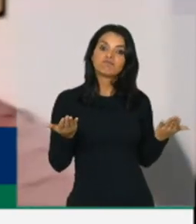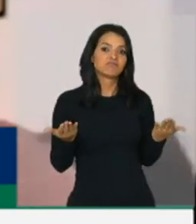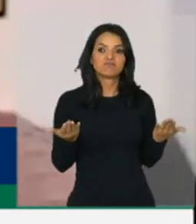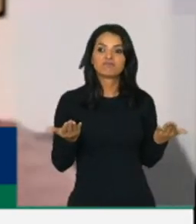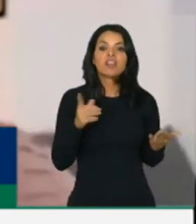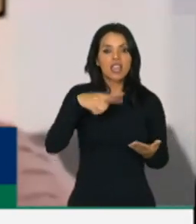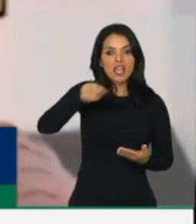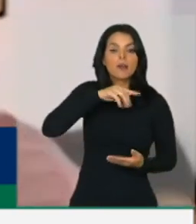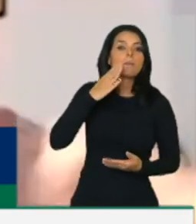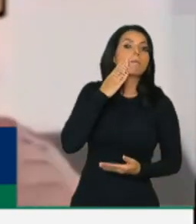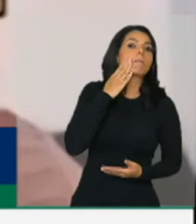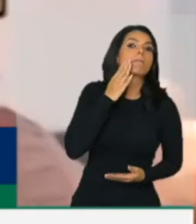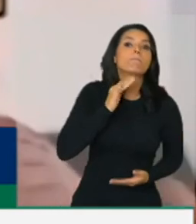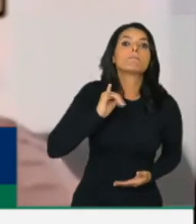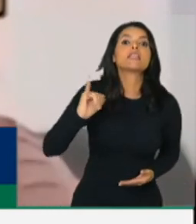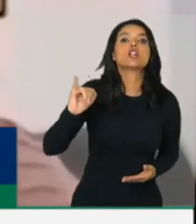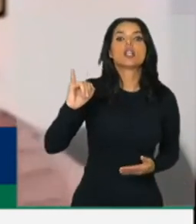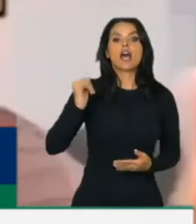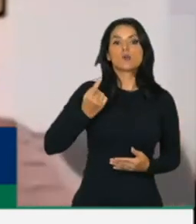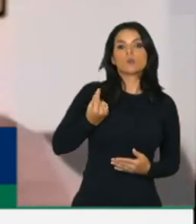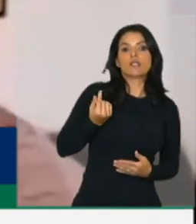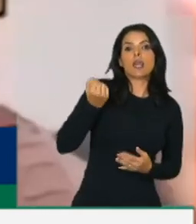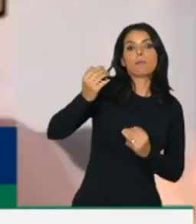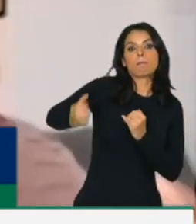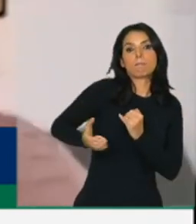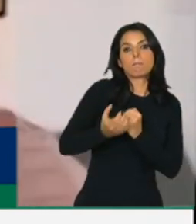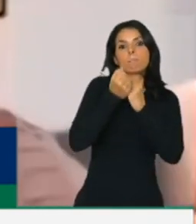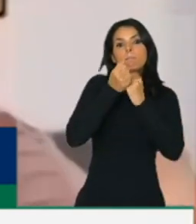NÃO FIZERAM. APESAR DE SEREM BILIONÁRIOS, DE TEREM PATRIMÔNIOS DE 20 BILHÕES DE DÓ LARES, NAS SUAS CONTAS.